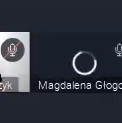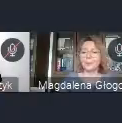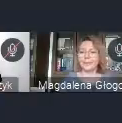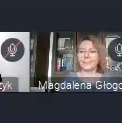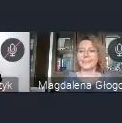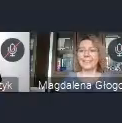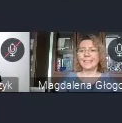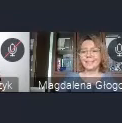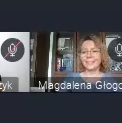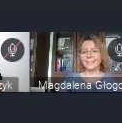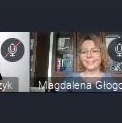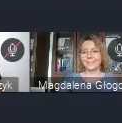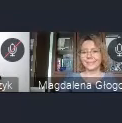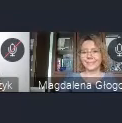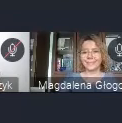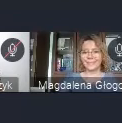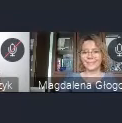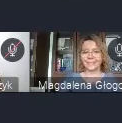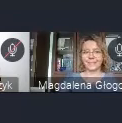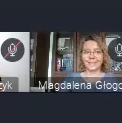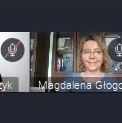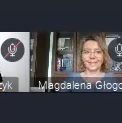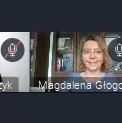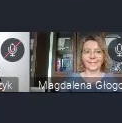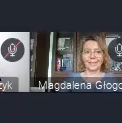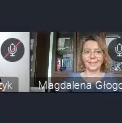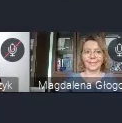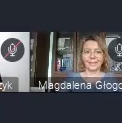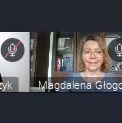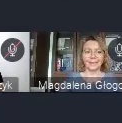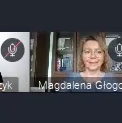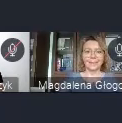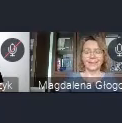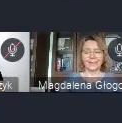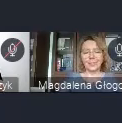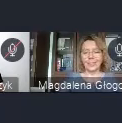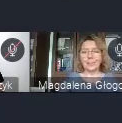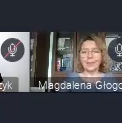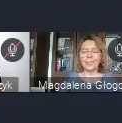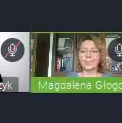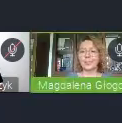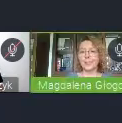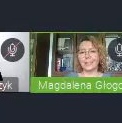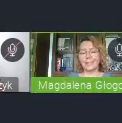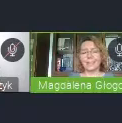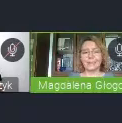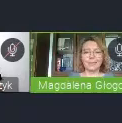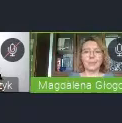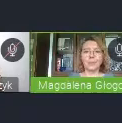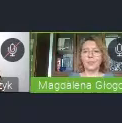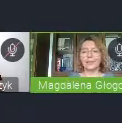...mam nadzieję. Tak, słyszymy. Słyszymy, zapraszamy. Świetnie, bardzo dziękuję za zaproszenie.